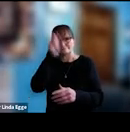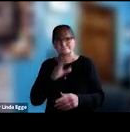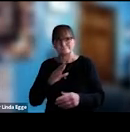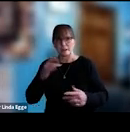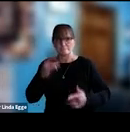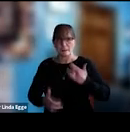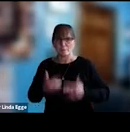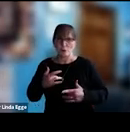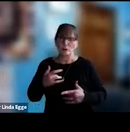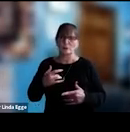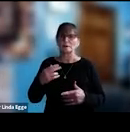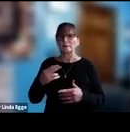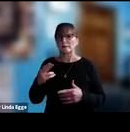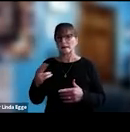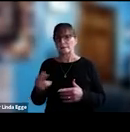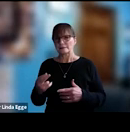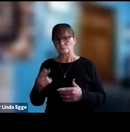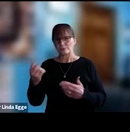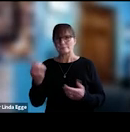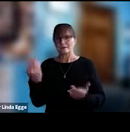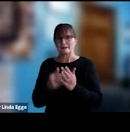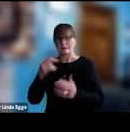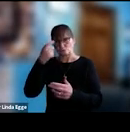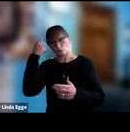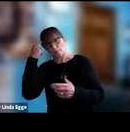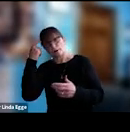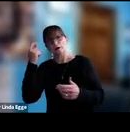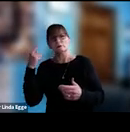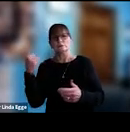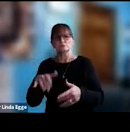Ella ha experimentado la falta de vivienda desde que tenía 15 años